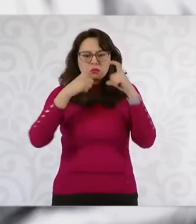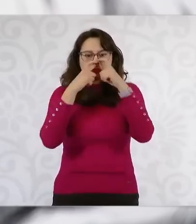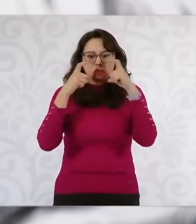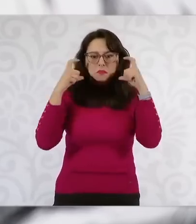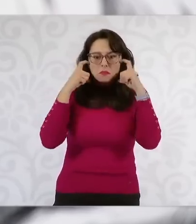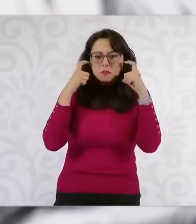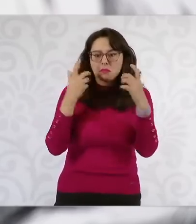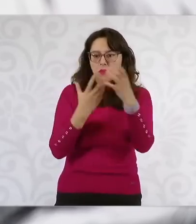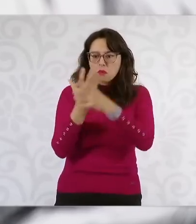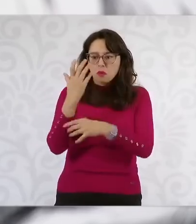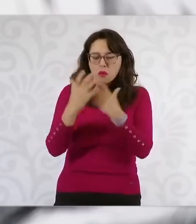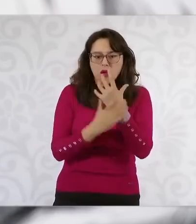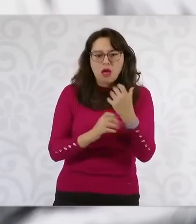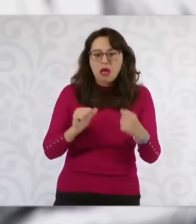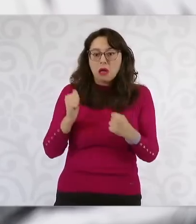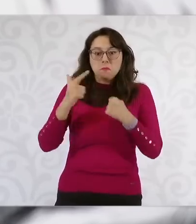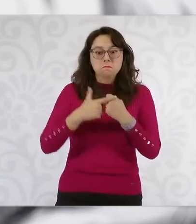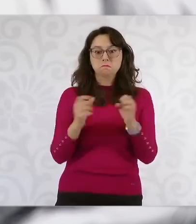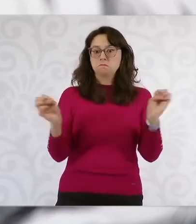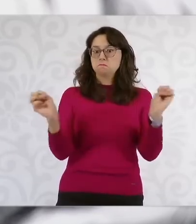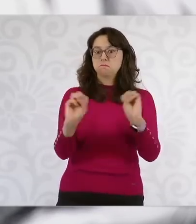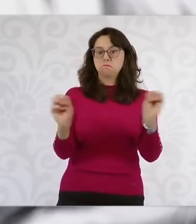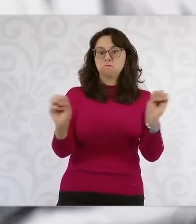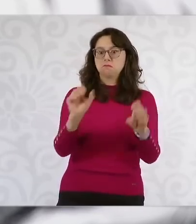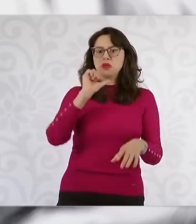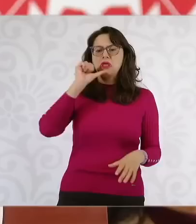observándose exposición directa al supuesto polvo de